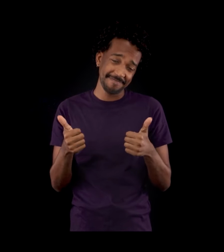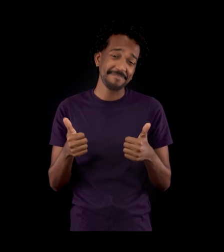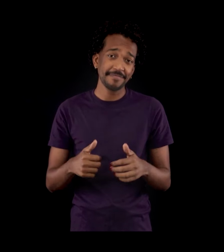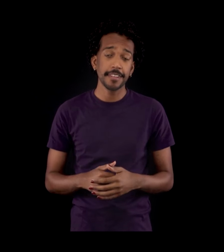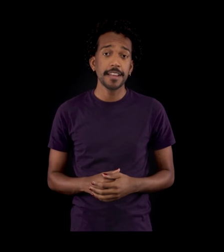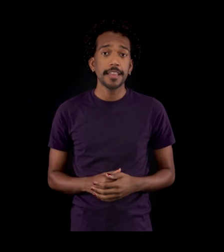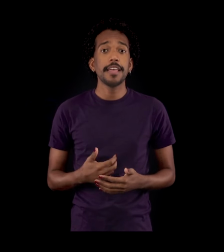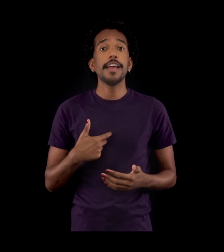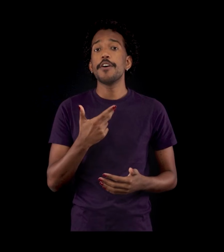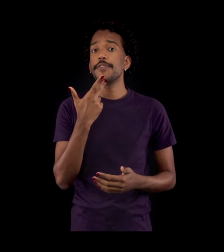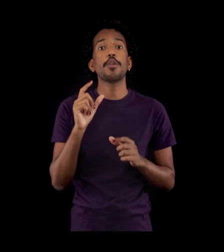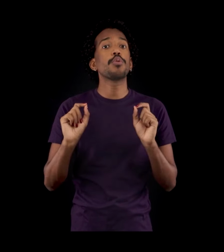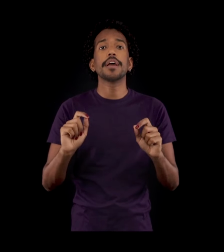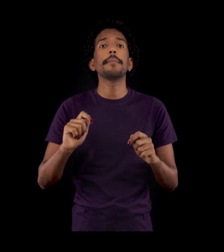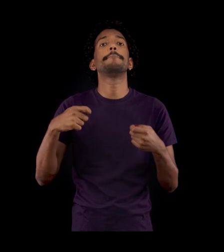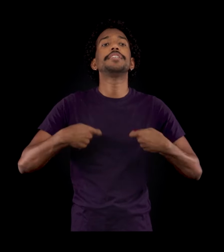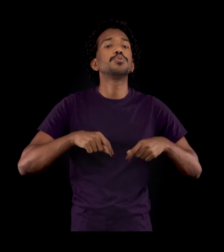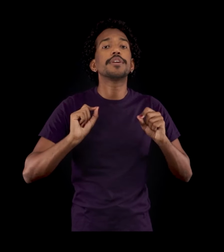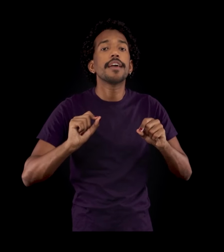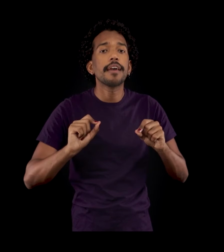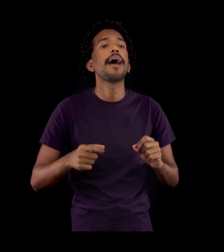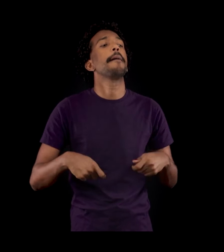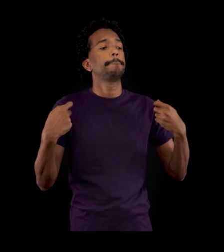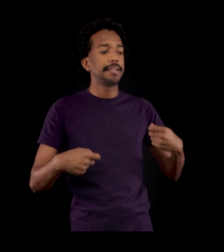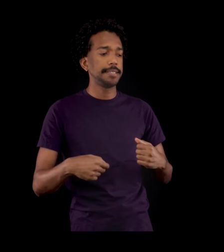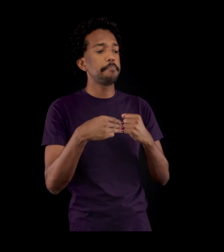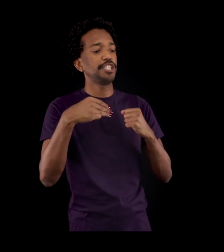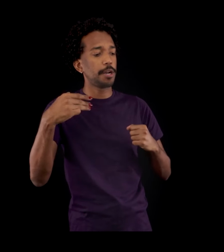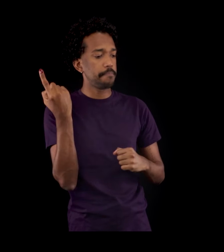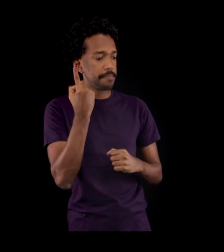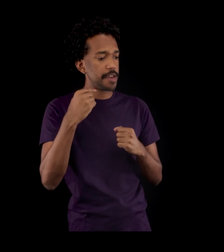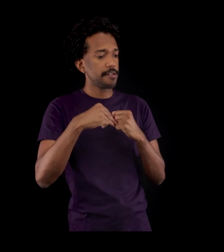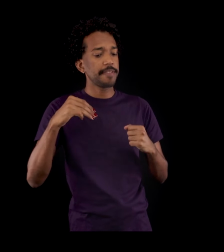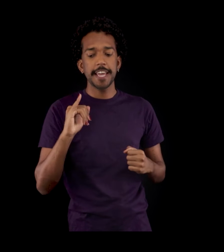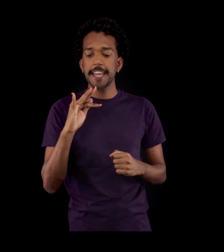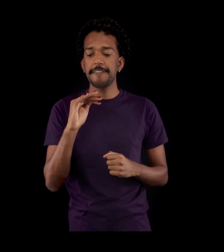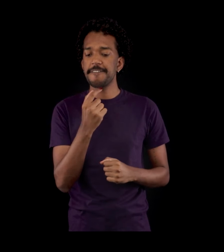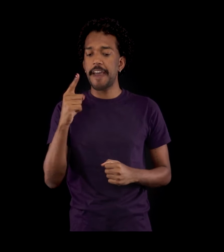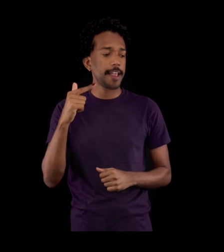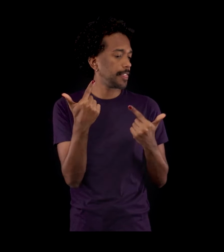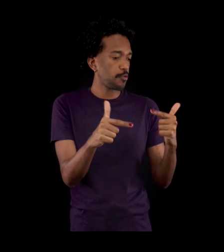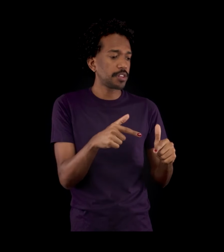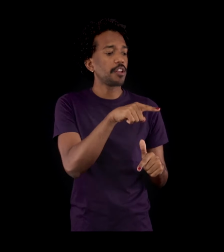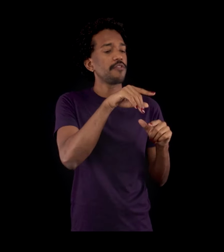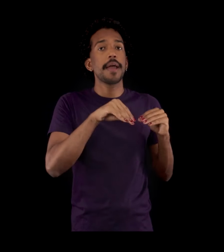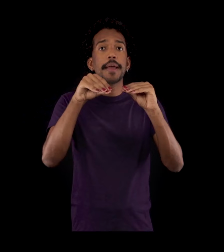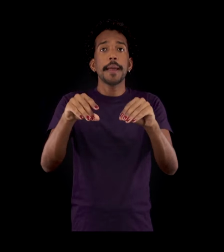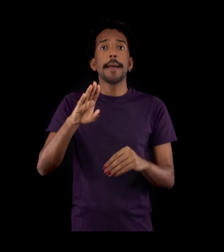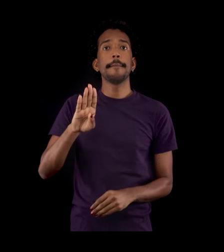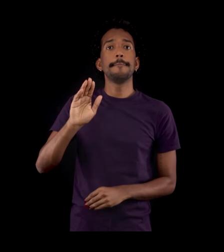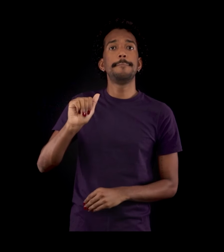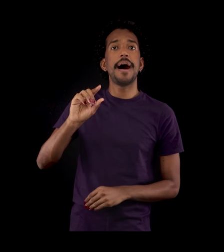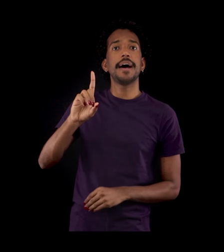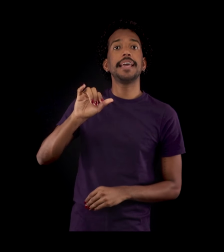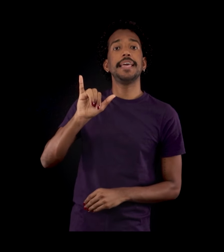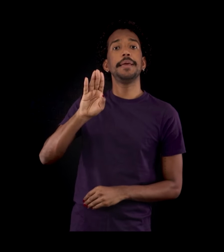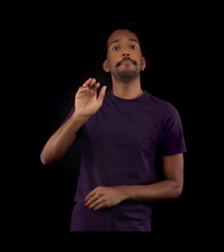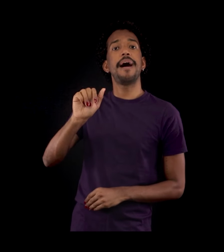Como faço? “Primeiro você tem que fazer o mestrado, aqui em Ifé não tem, mas na Universidade de Ibadan tem –